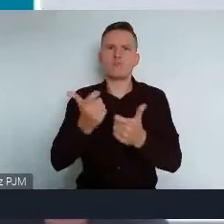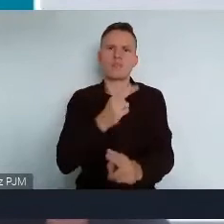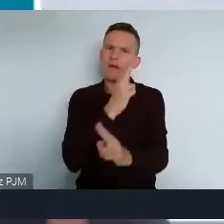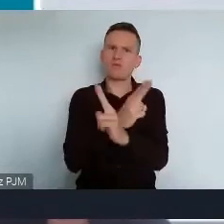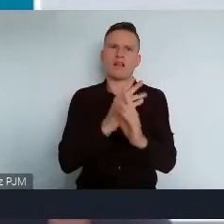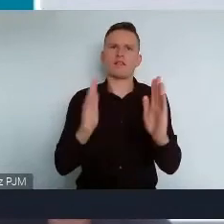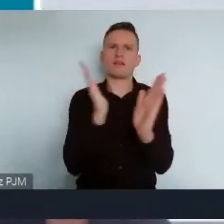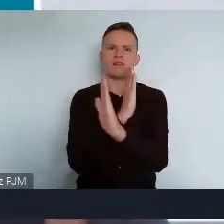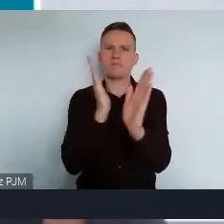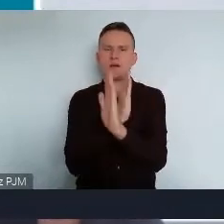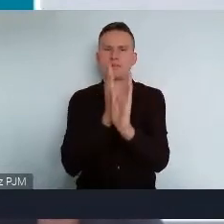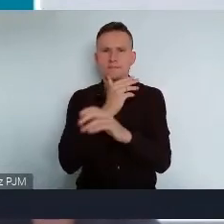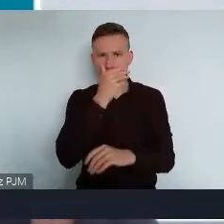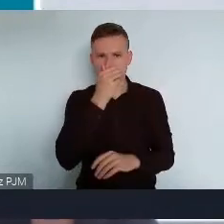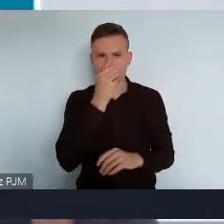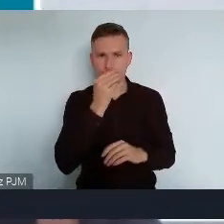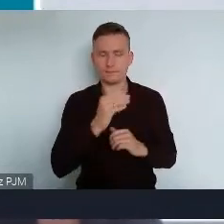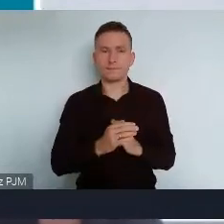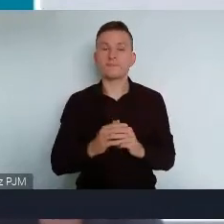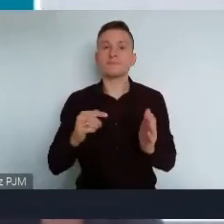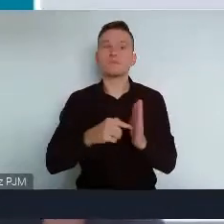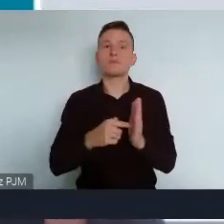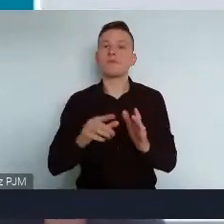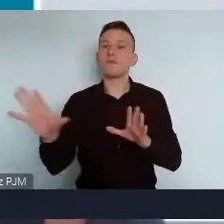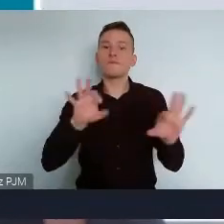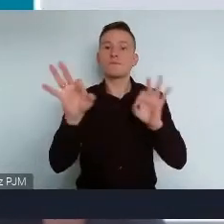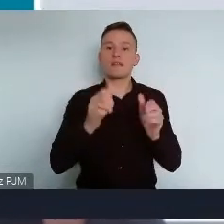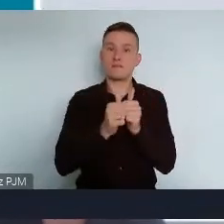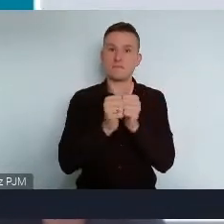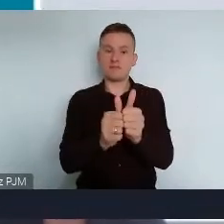czyli te wybrane do misji mają być miastami referencyjnymi.